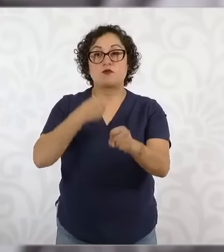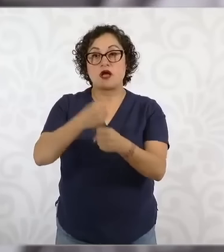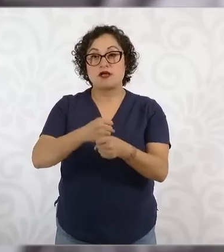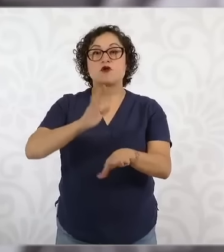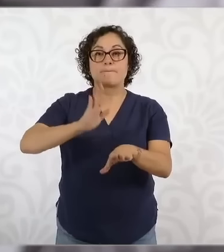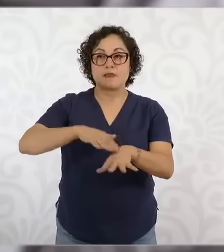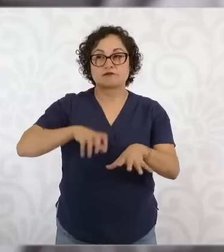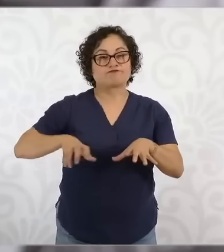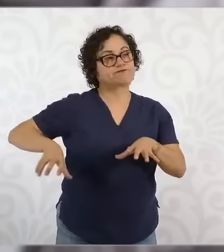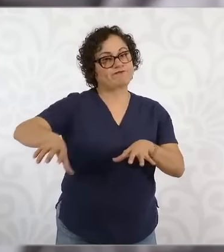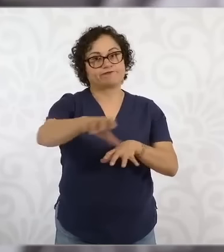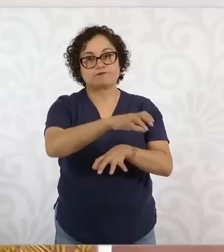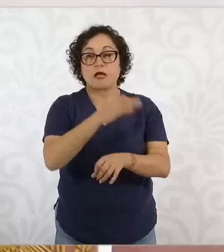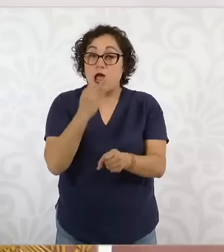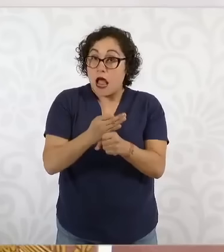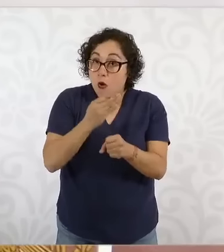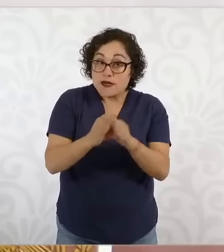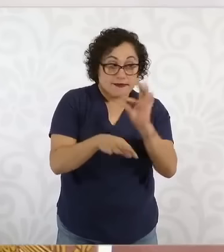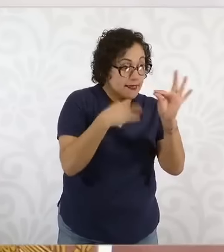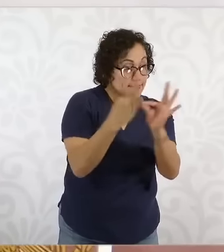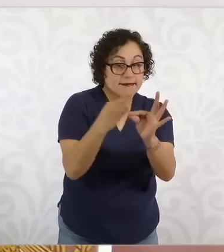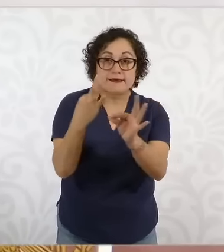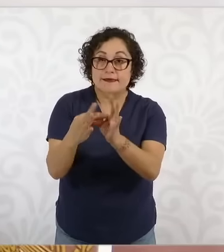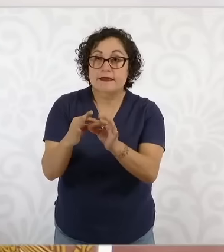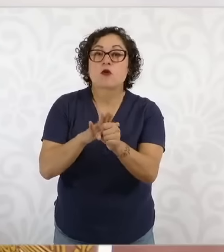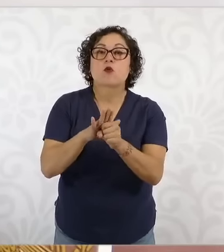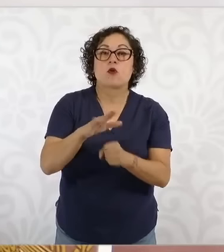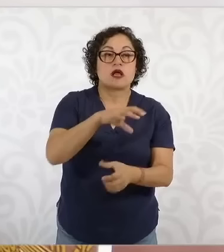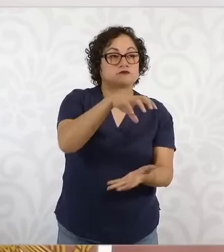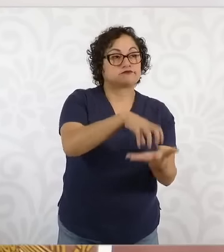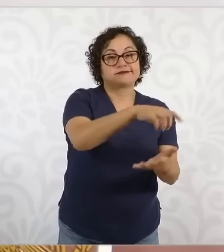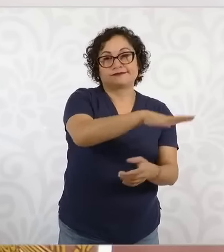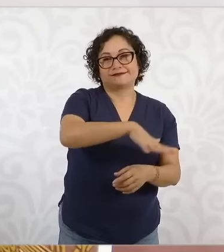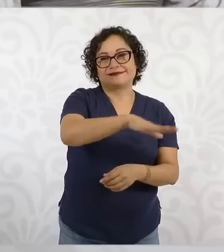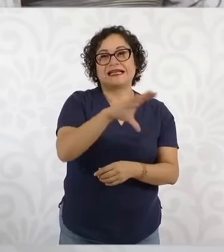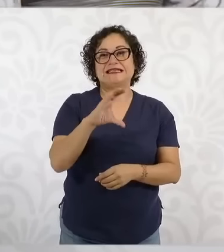actualmente ya tenemos por ejemplo la central de Cimapán, que desde que concluyó su modernización